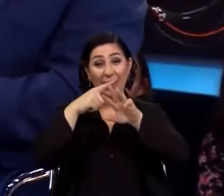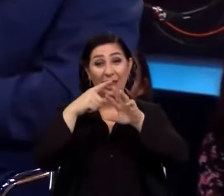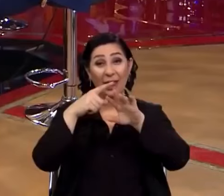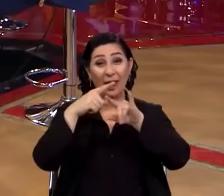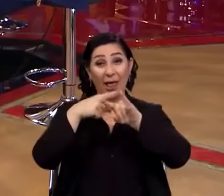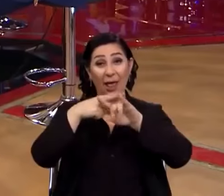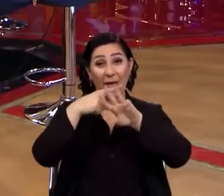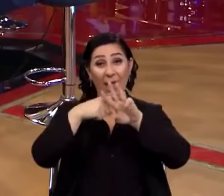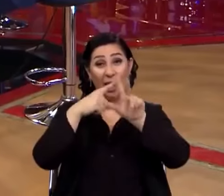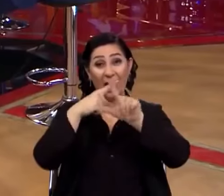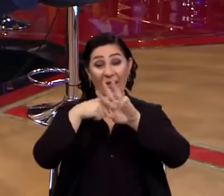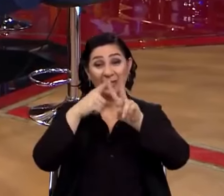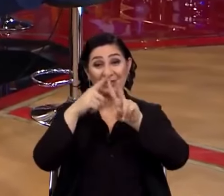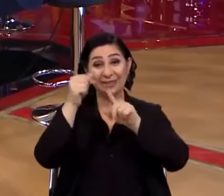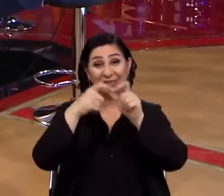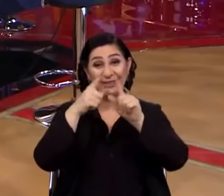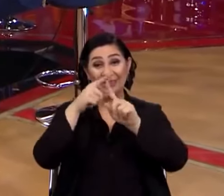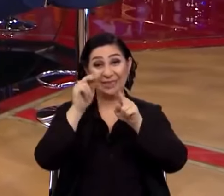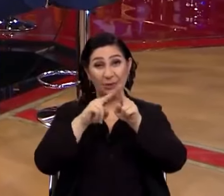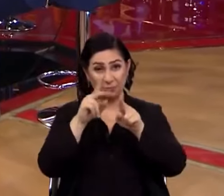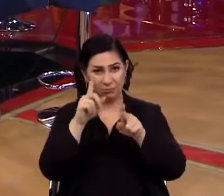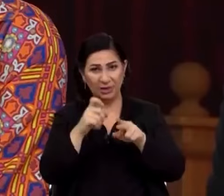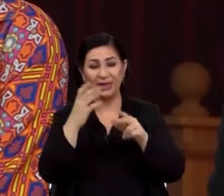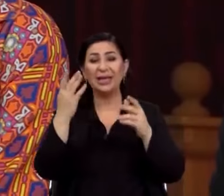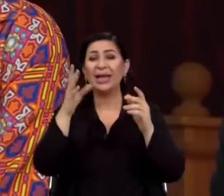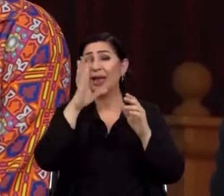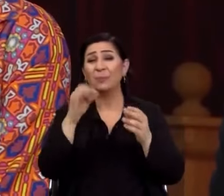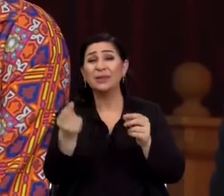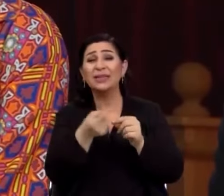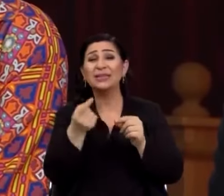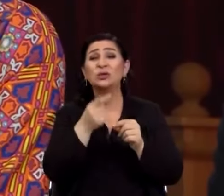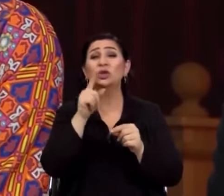Helenistik değil canım gelinliğinizi kim dikti filan diye sormayacağım da varsa